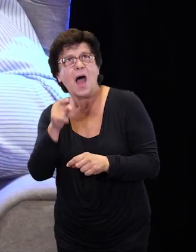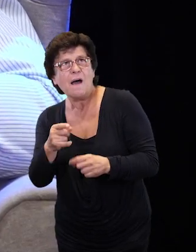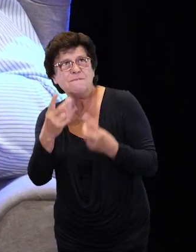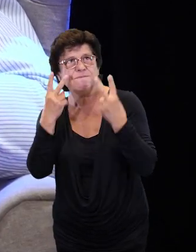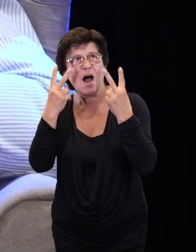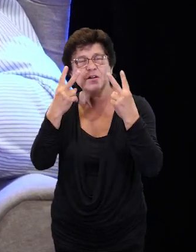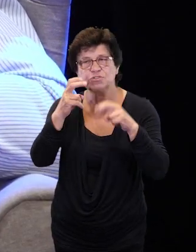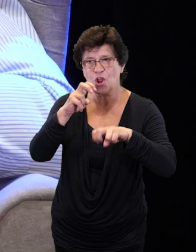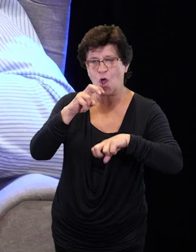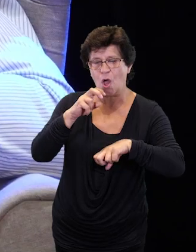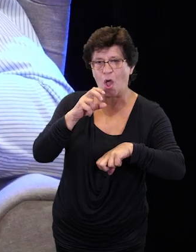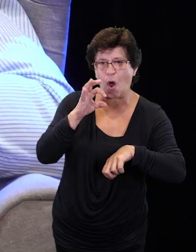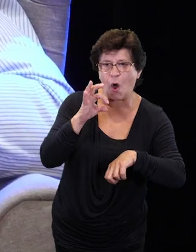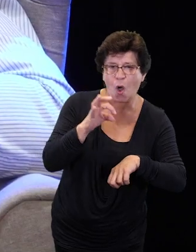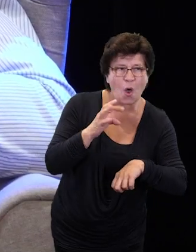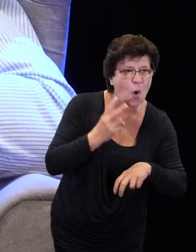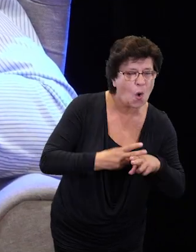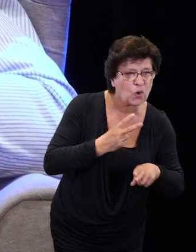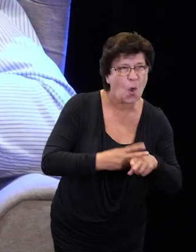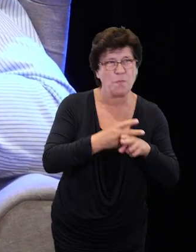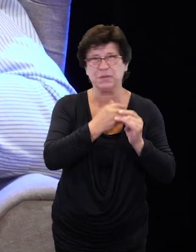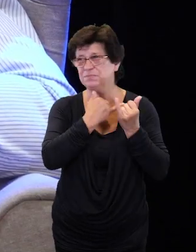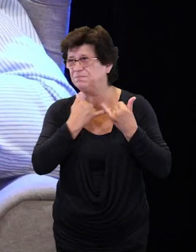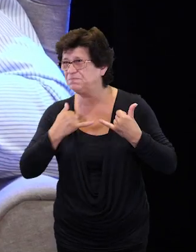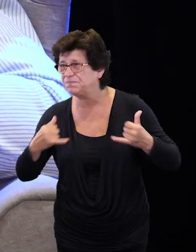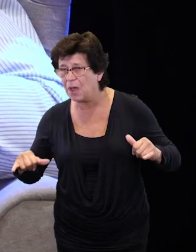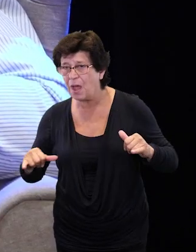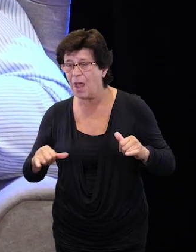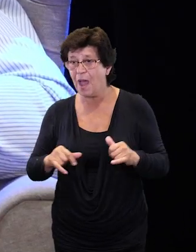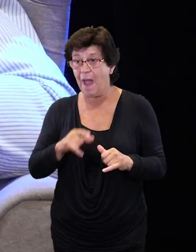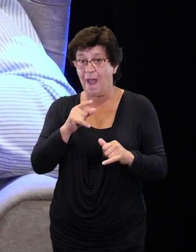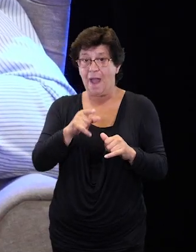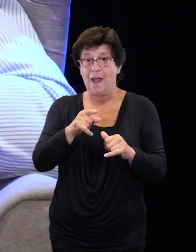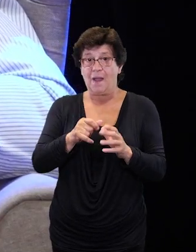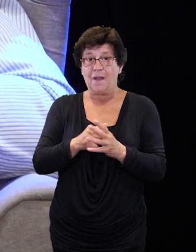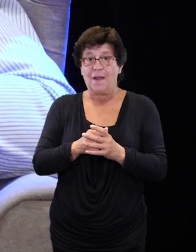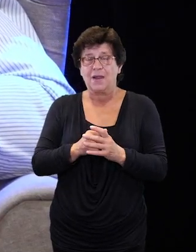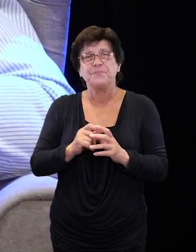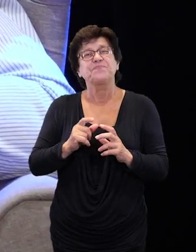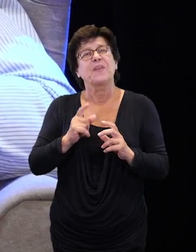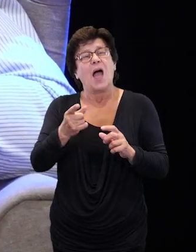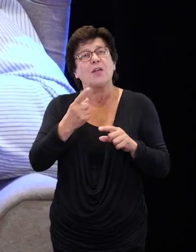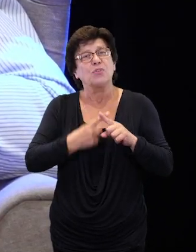a te wszystkie najprostsze rzeczy żeby załatwiał właśnie... Może to dziwnie brzmi, "załatwiała".